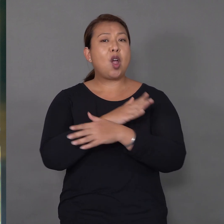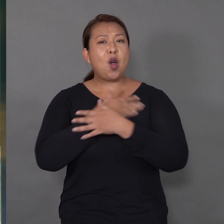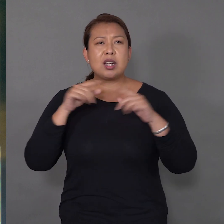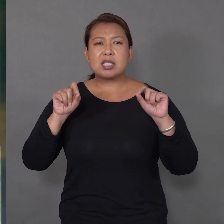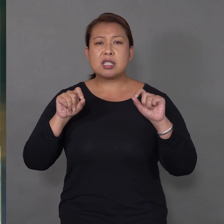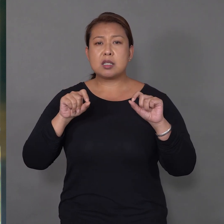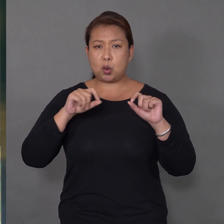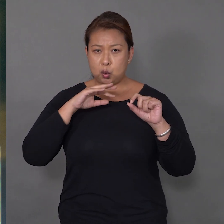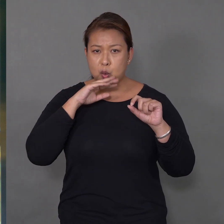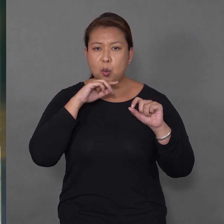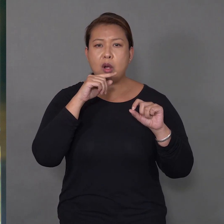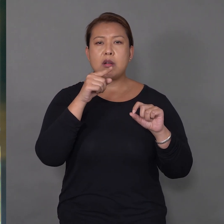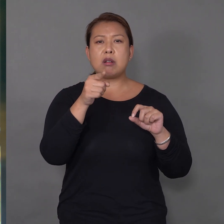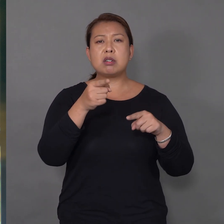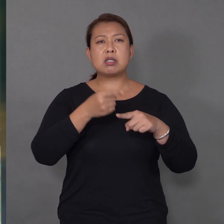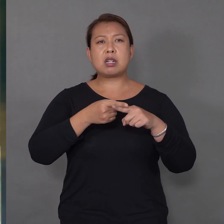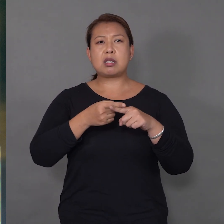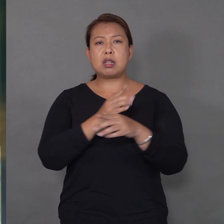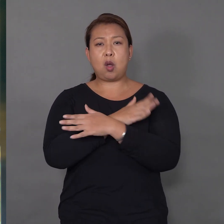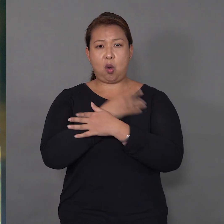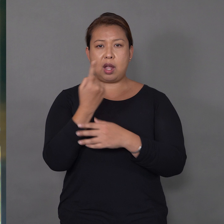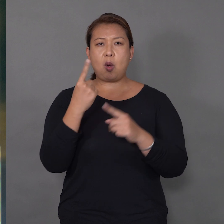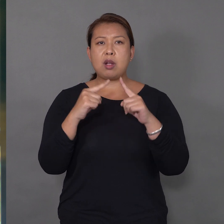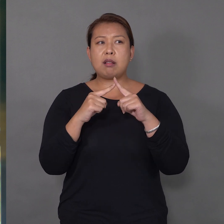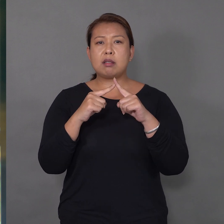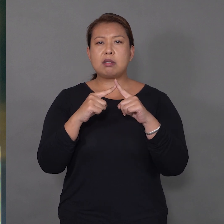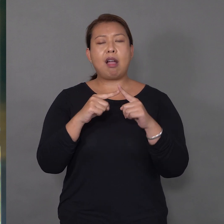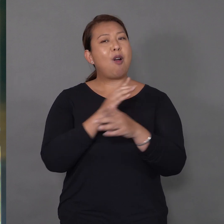愛的極致是如果真正愛一個人